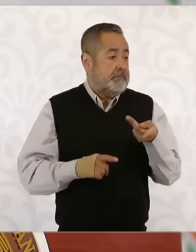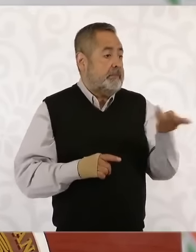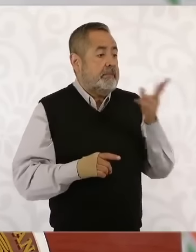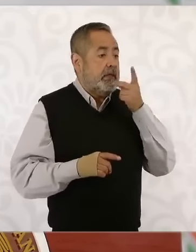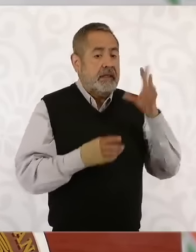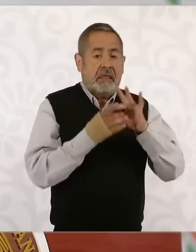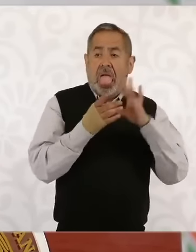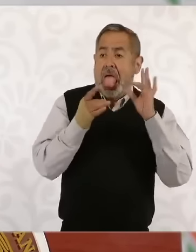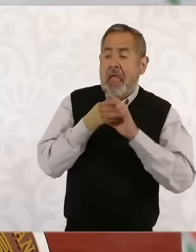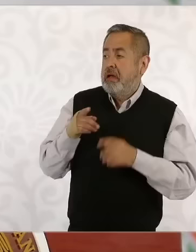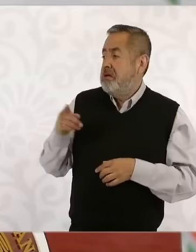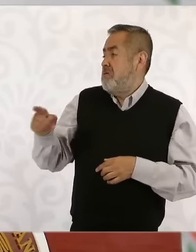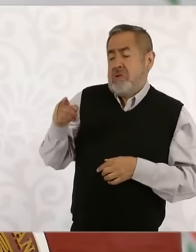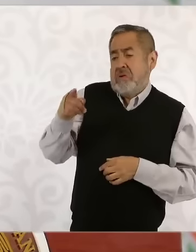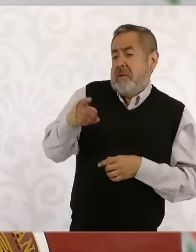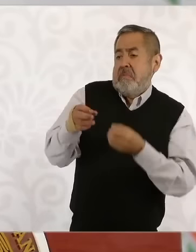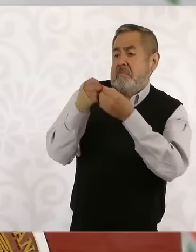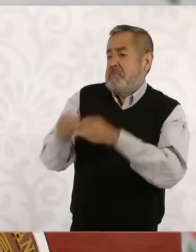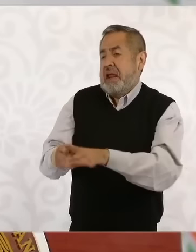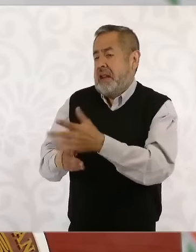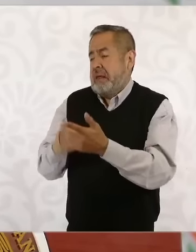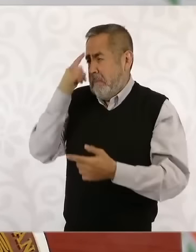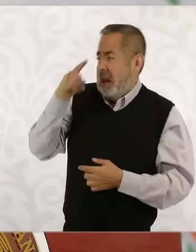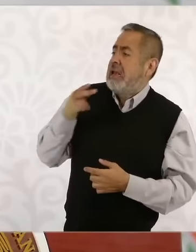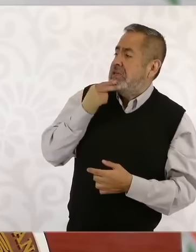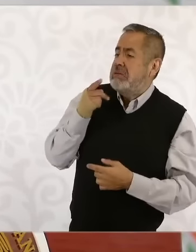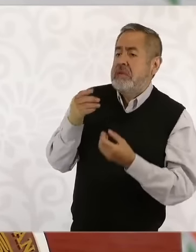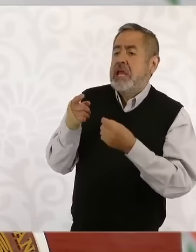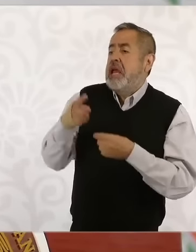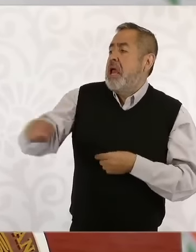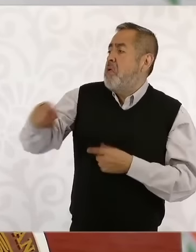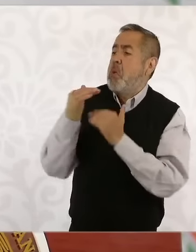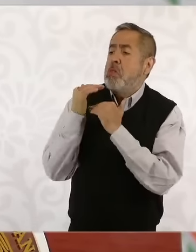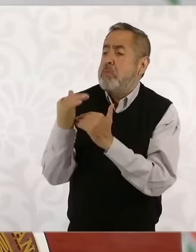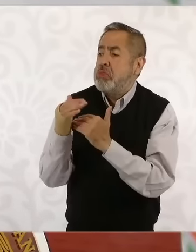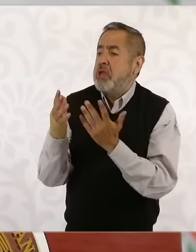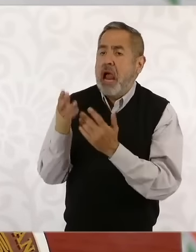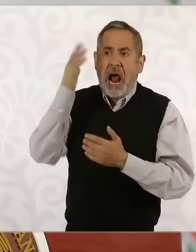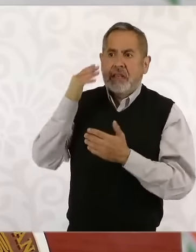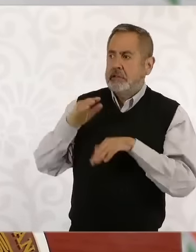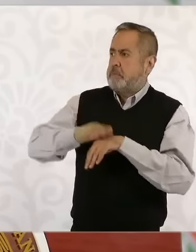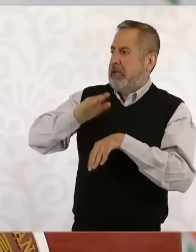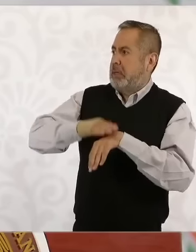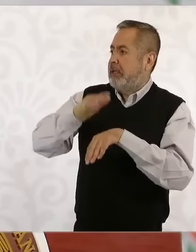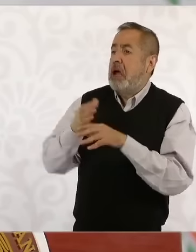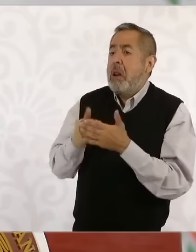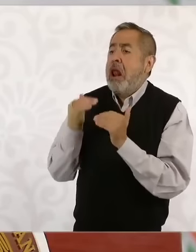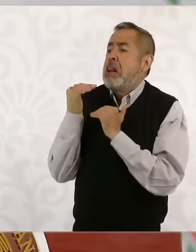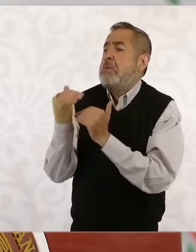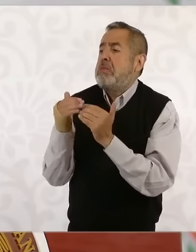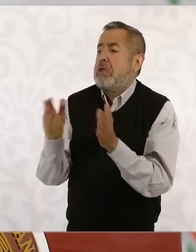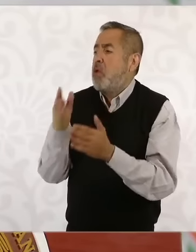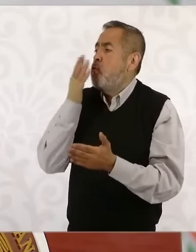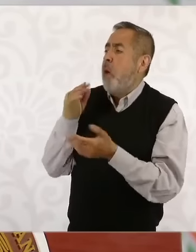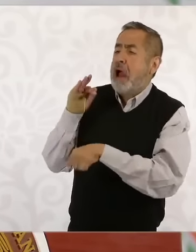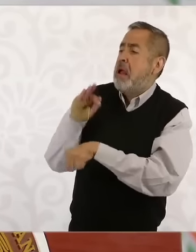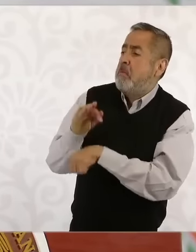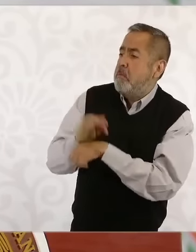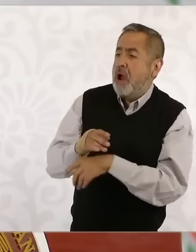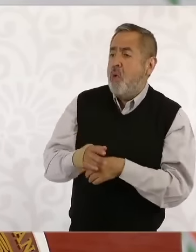interés legítimo, es decir, que se está limitando el acceso al amparo, que se está dejando fuera a